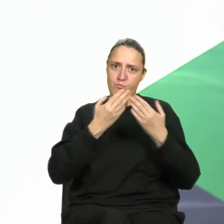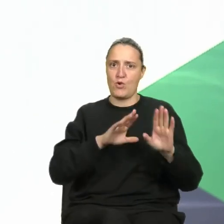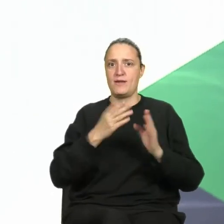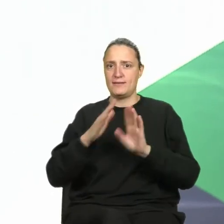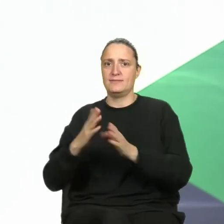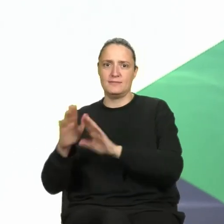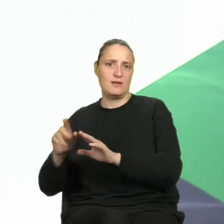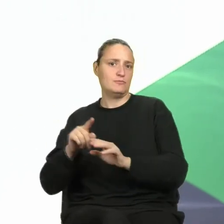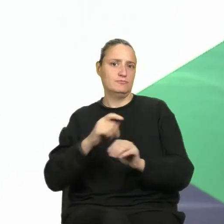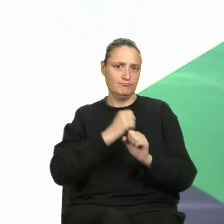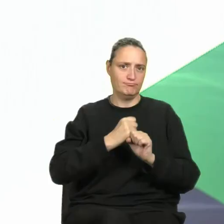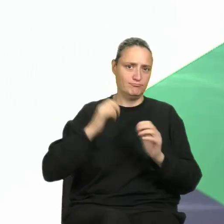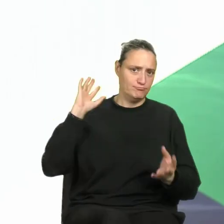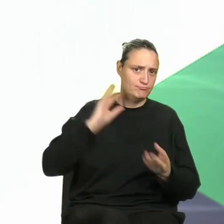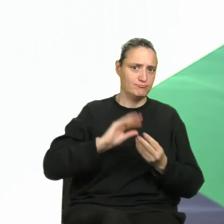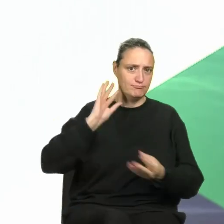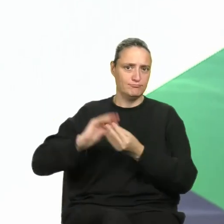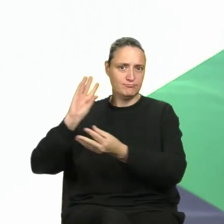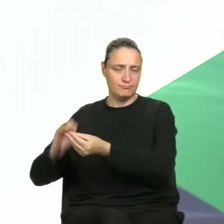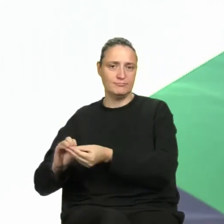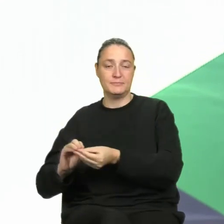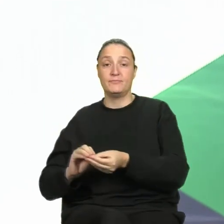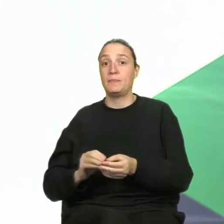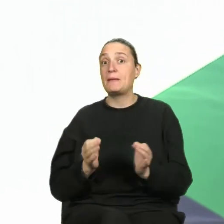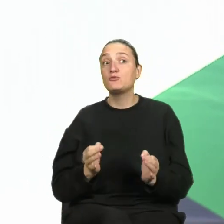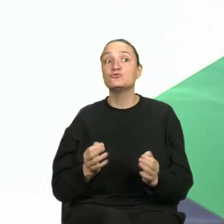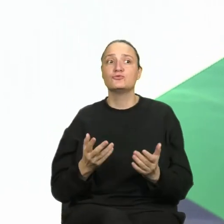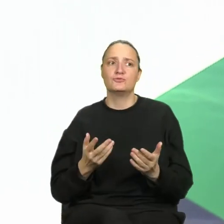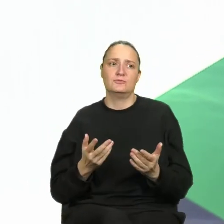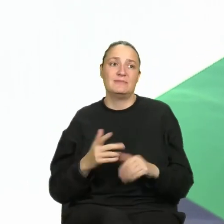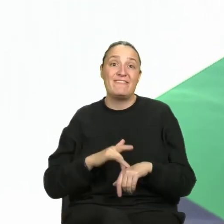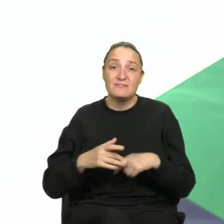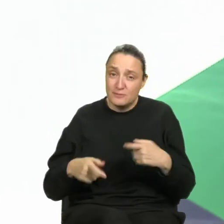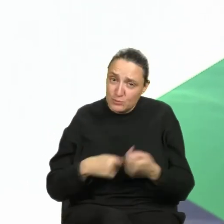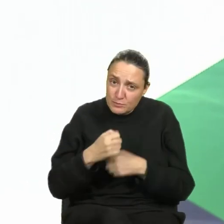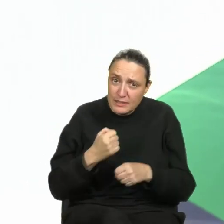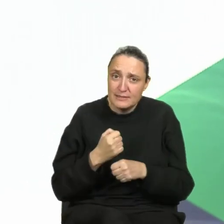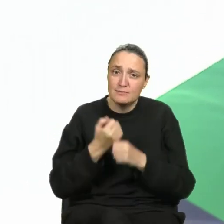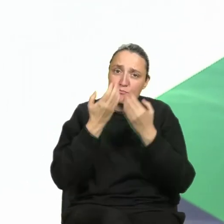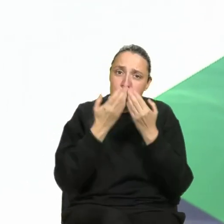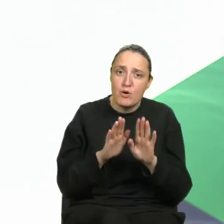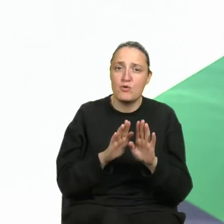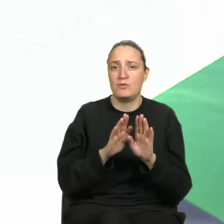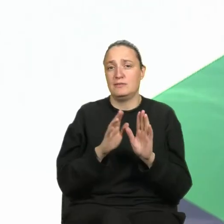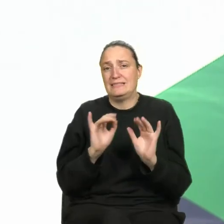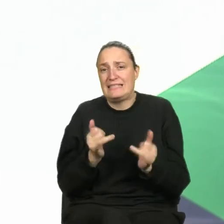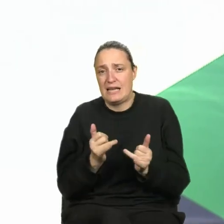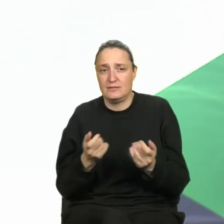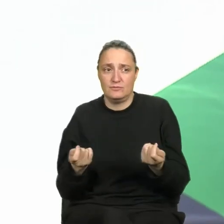bo właśnie dzisiejsze wyróżnienia są po to, żeby pokazać efekt współpracy, jak współdziałać i budować mosty,